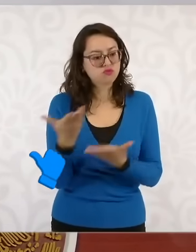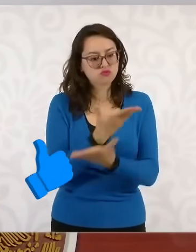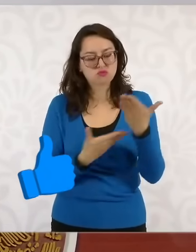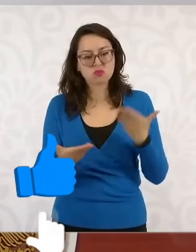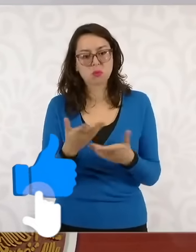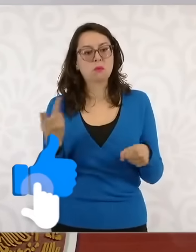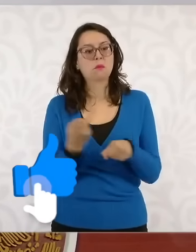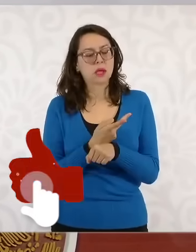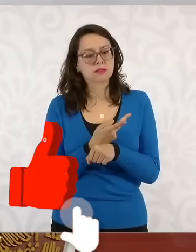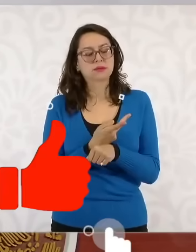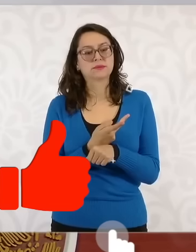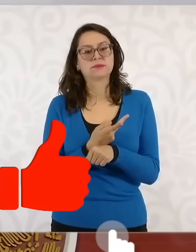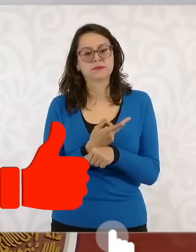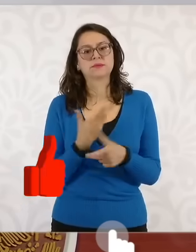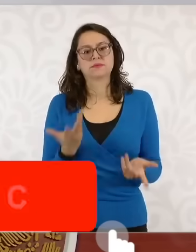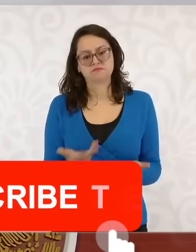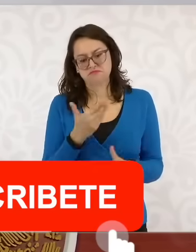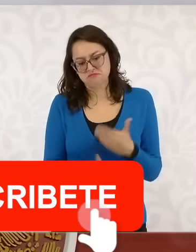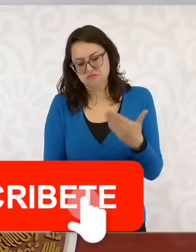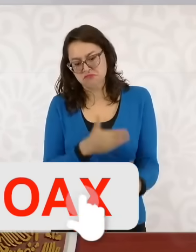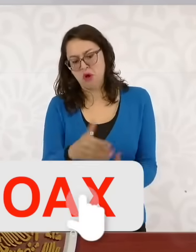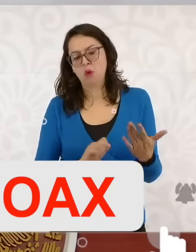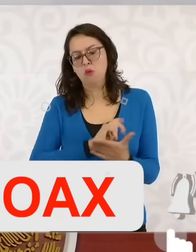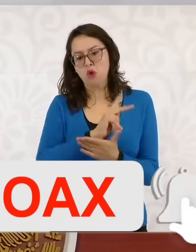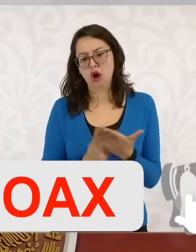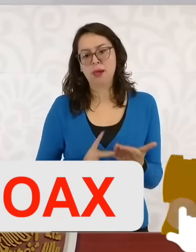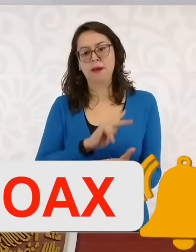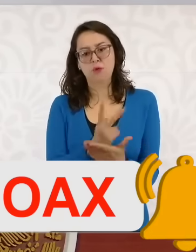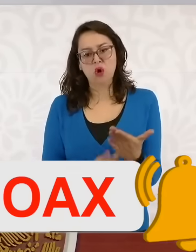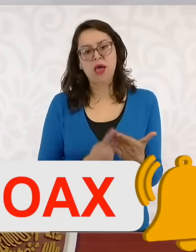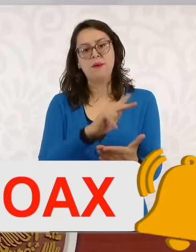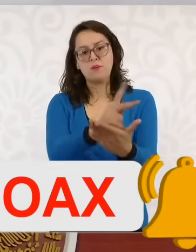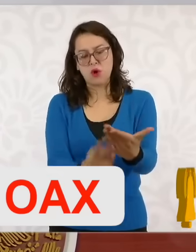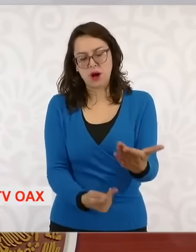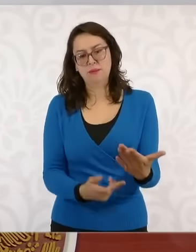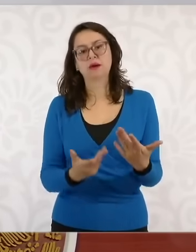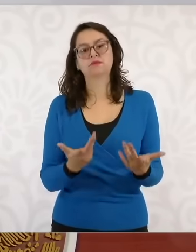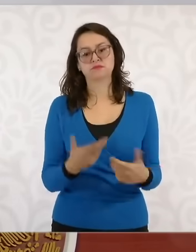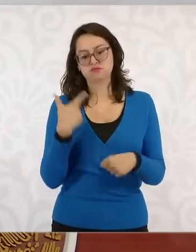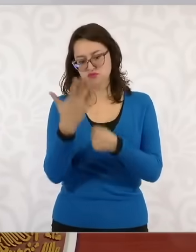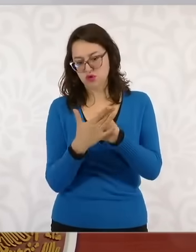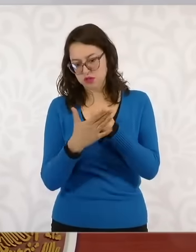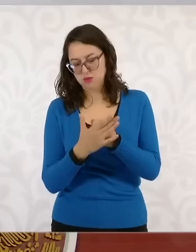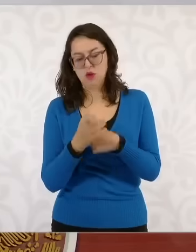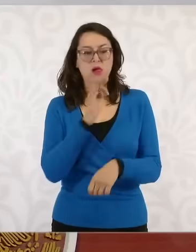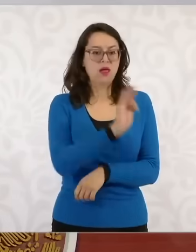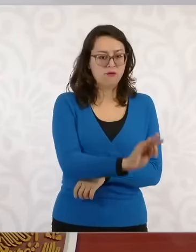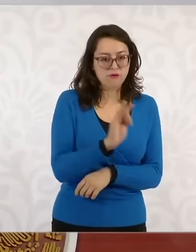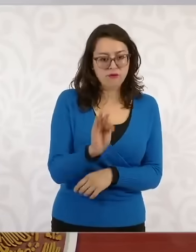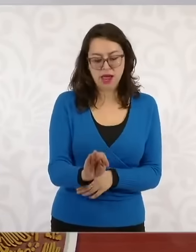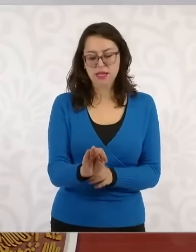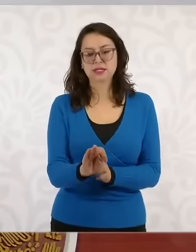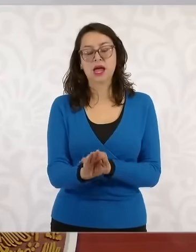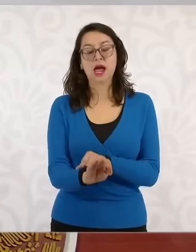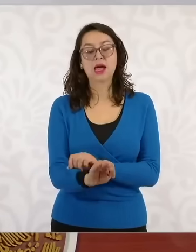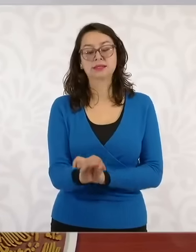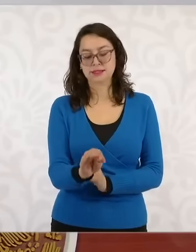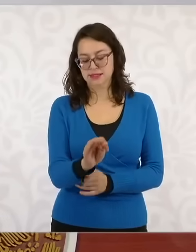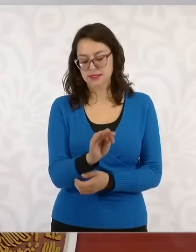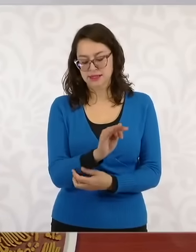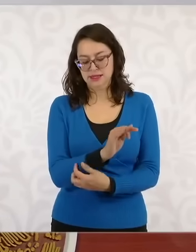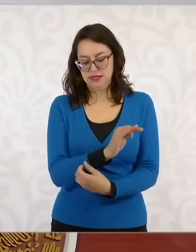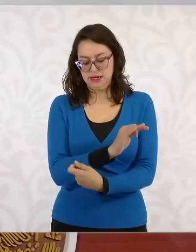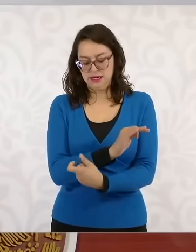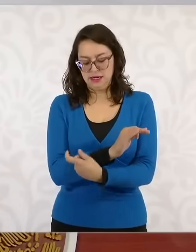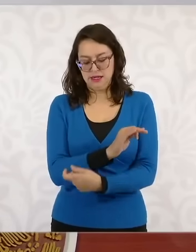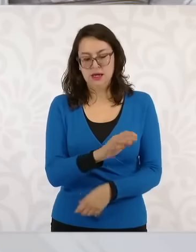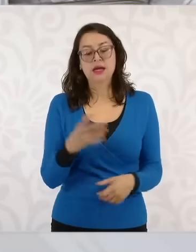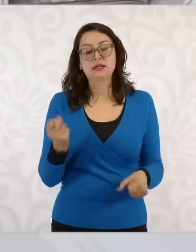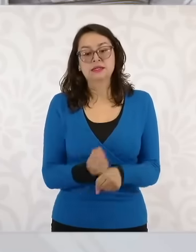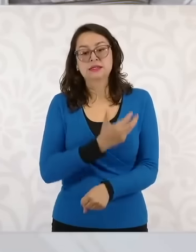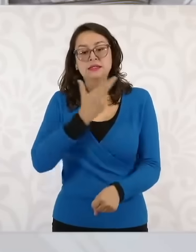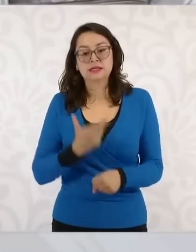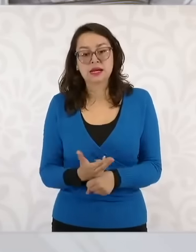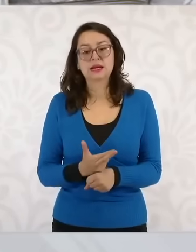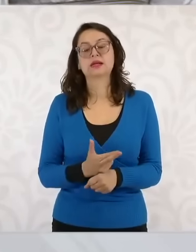cómo vienen los programas, eh sobre las fechas de dónde estarán la Secretaría de Agricultura